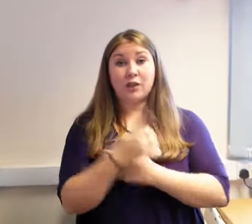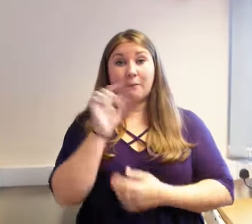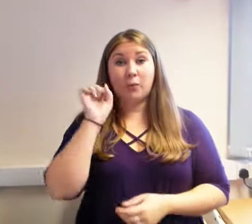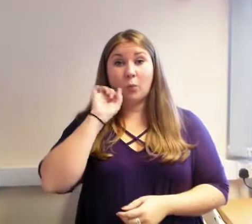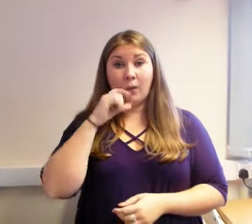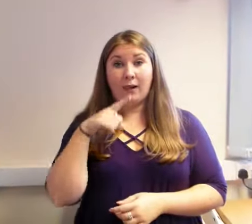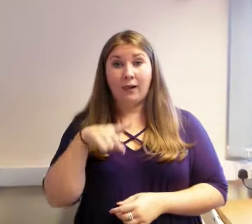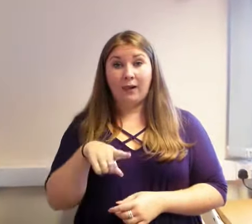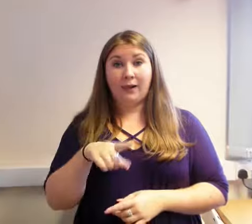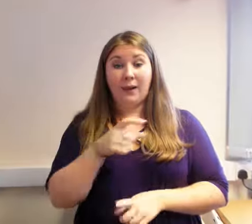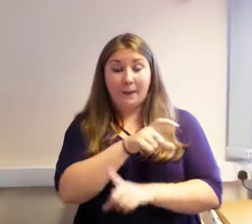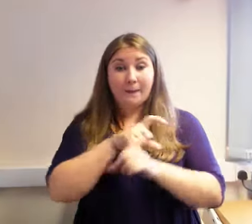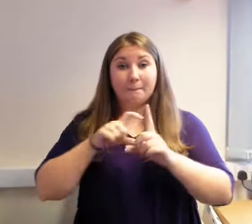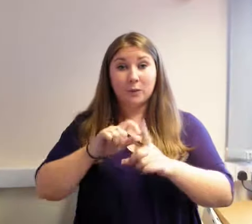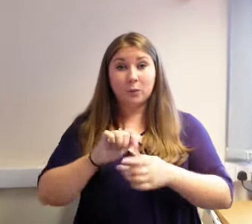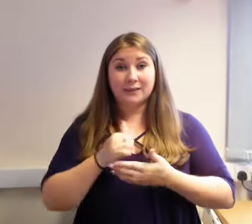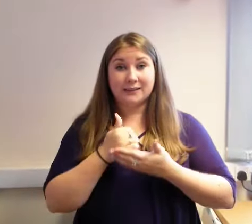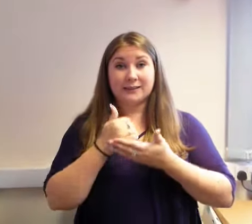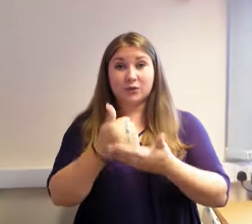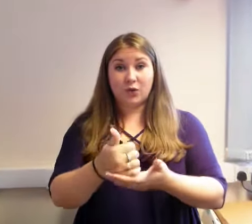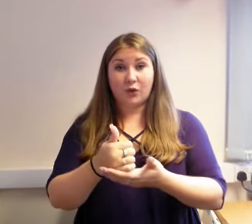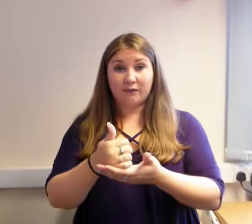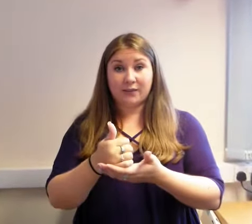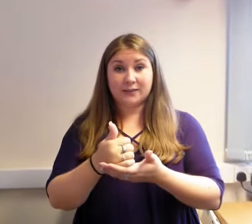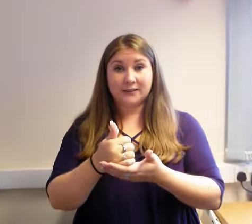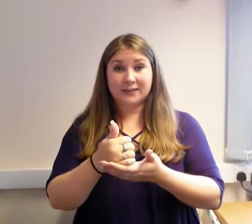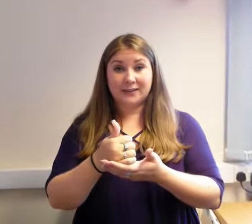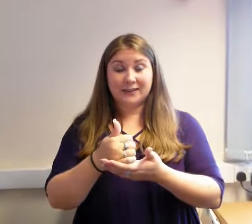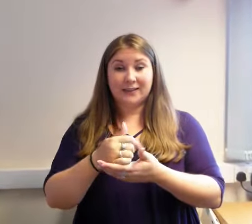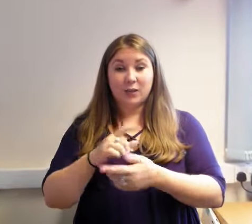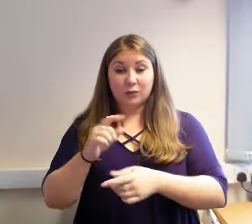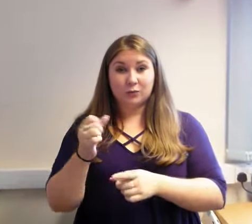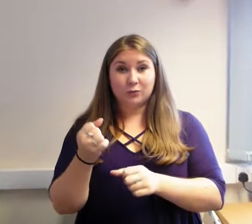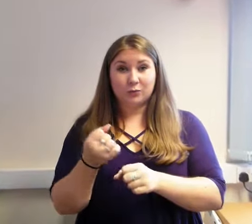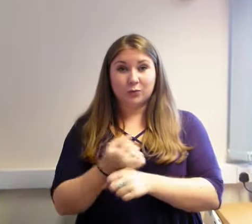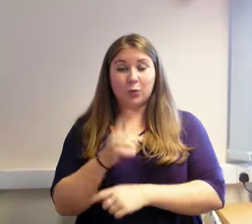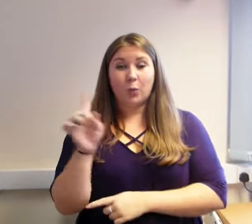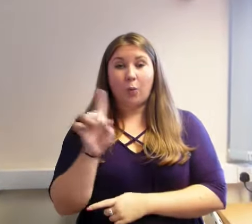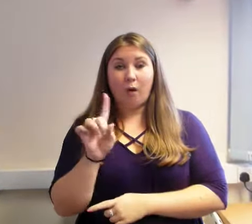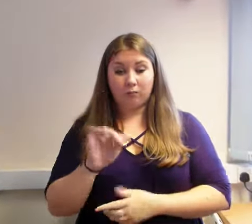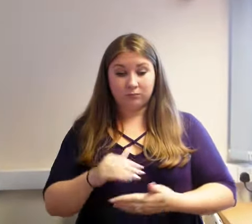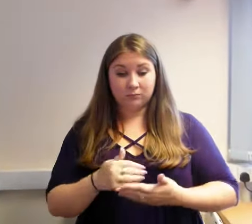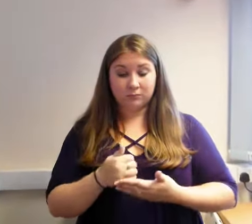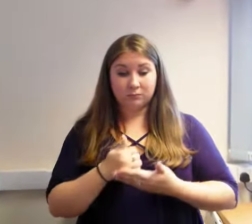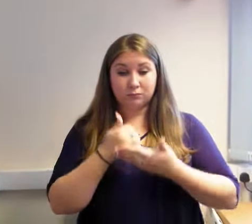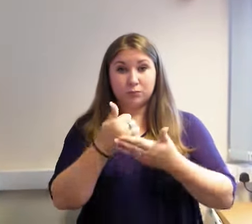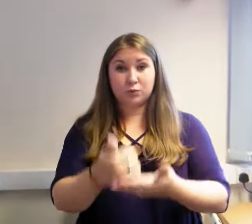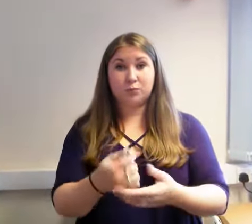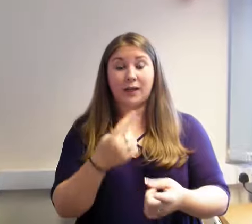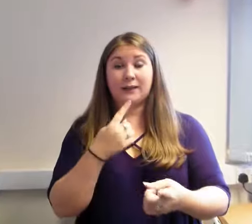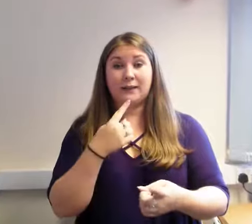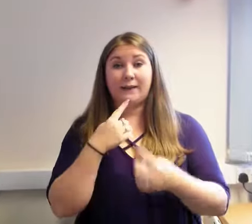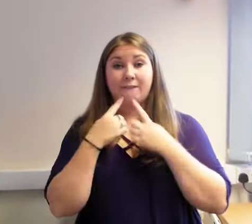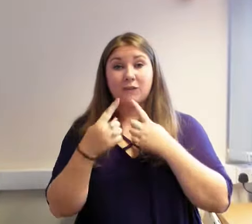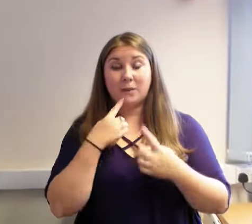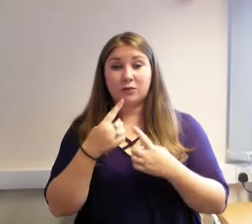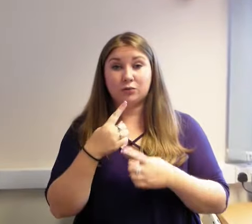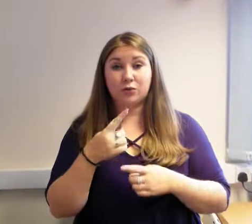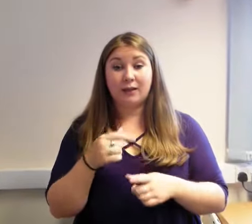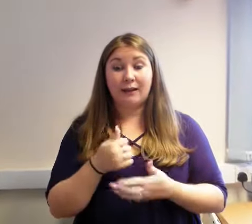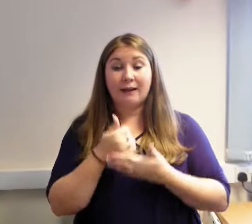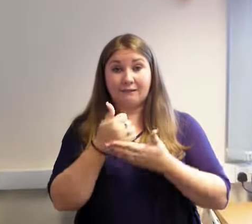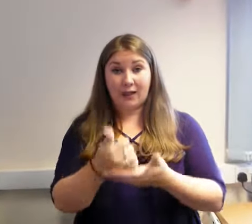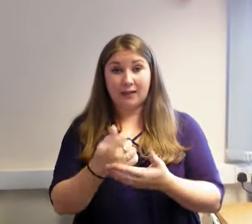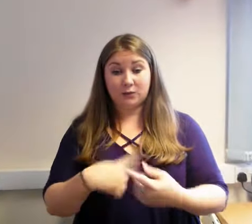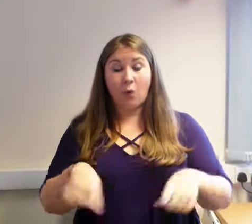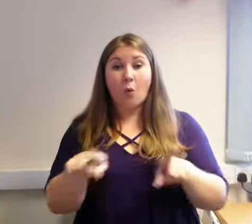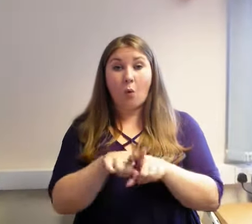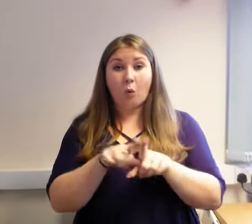(aelodau o'r Gymuned Fyddar Ddiwylliannol sy'n defnyddio Iaith Arwyddion Prydain (BSL) fel eu hiaith gyntaf), a phobl sydd wedi eu byddaru, yn drwm eu clyw, neu yn F/fyddardall.